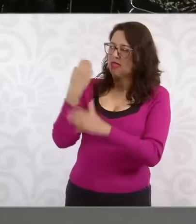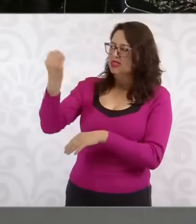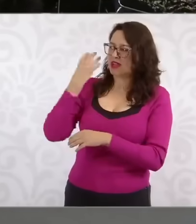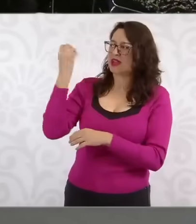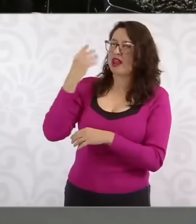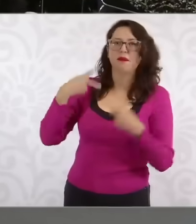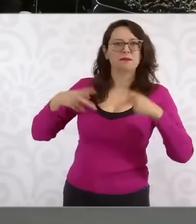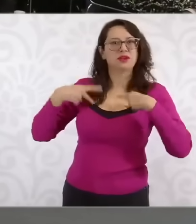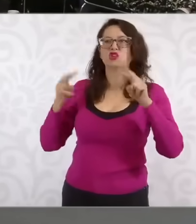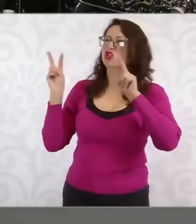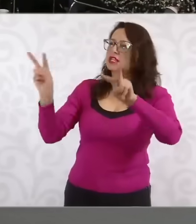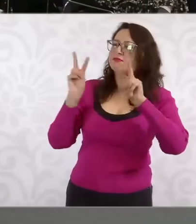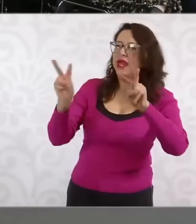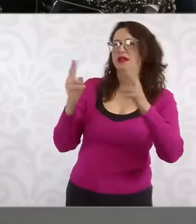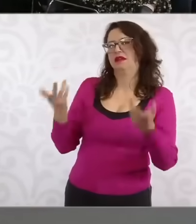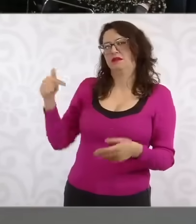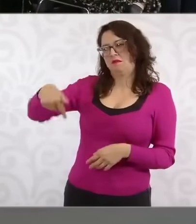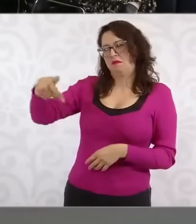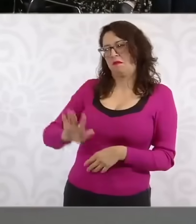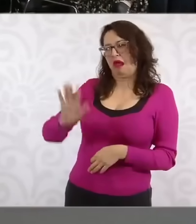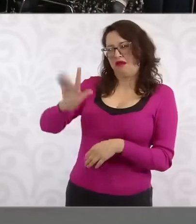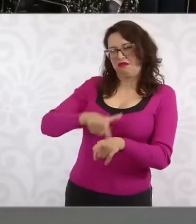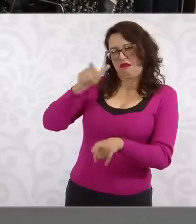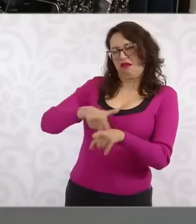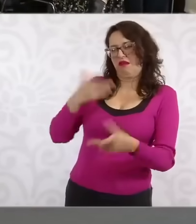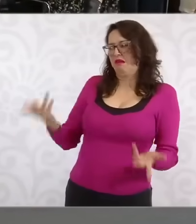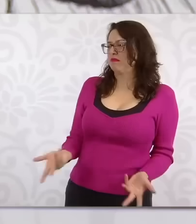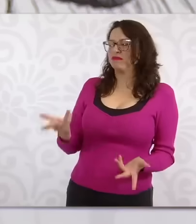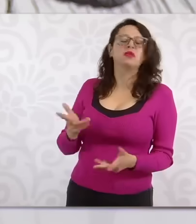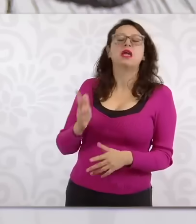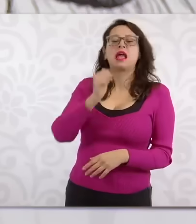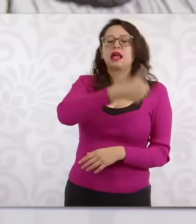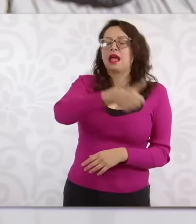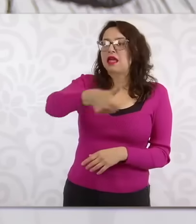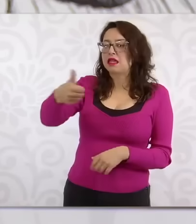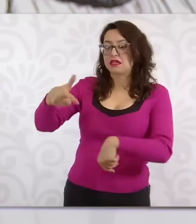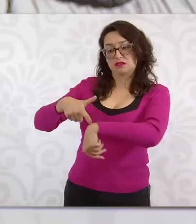que nos está viendo, por todos. Cada quien tiene un espacio para preguntar. Ya llevas casi media